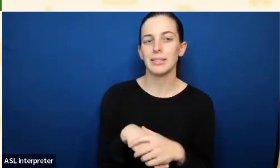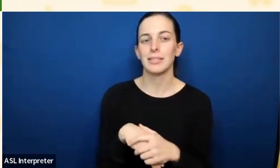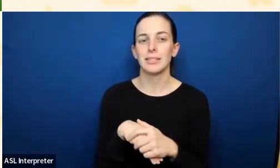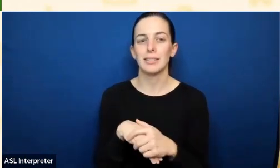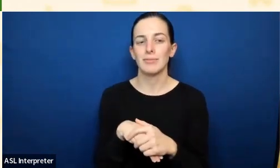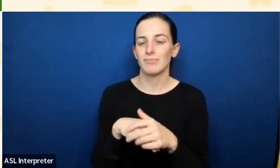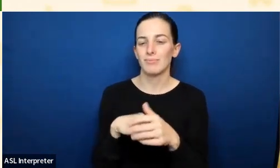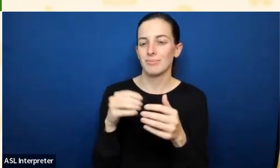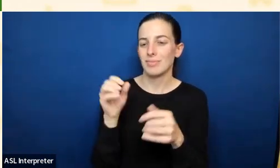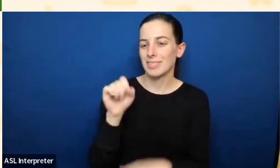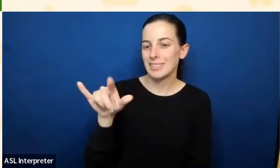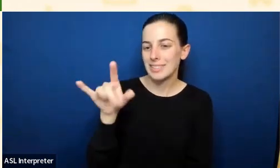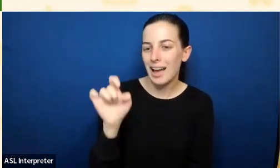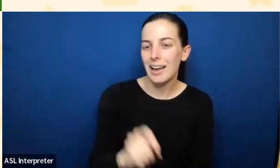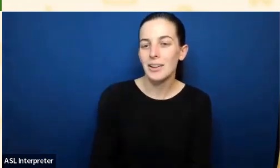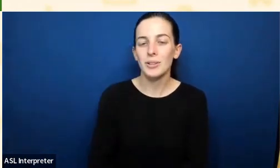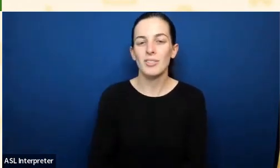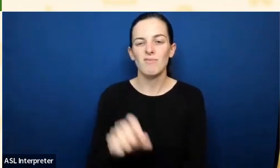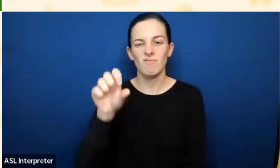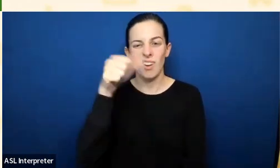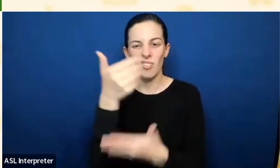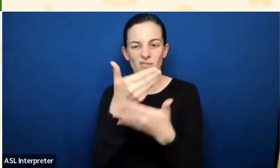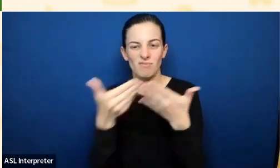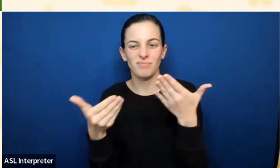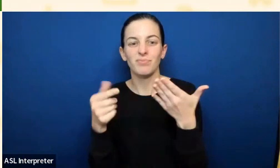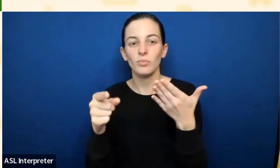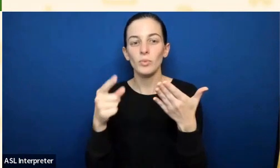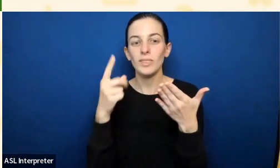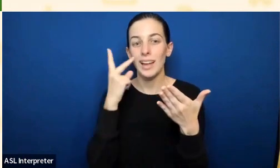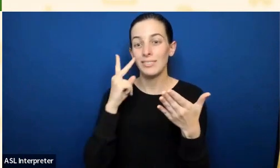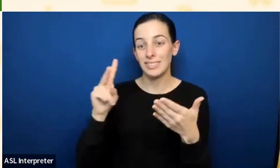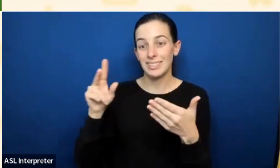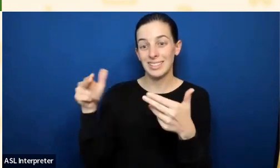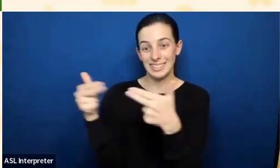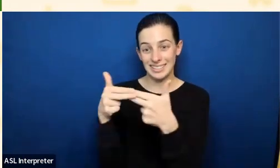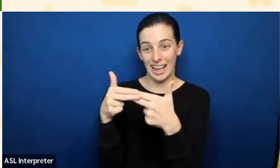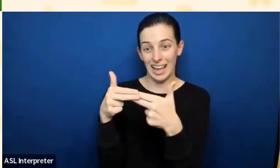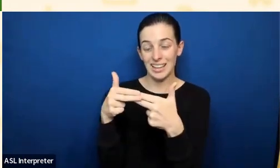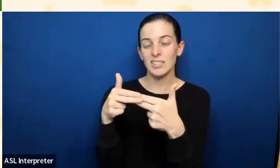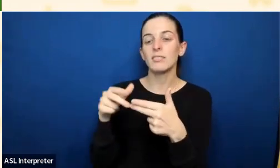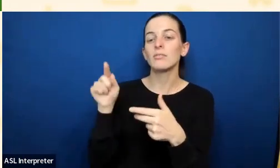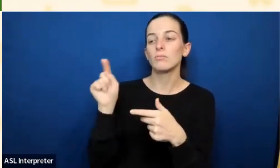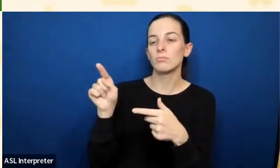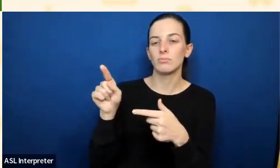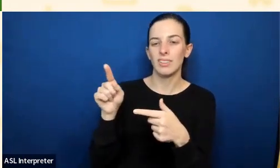Al final de la presentación de diapositivas, la penúltima diapositiva tiene enlaces. Creo que tiene cuatro enlaces.